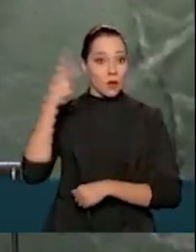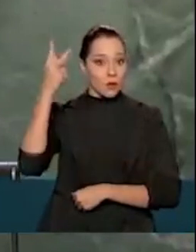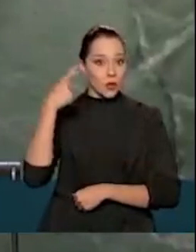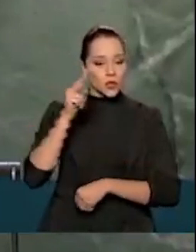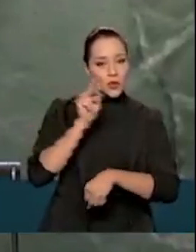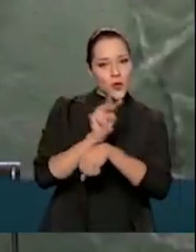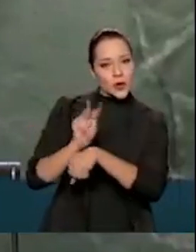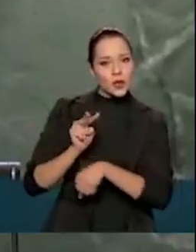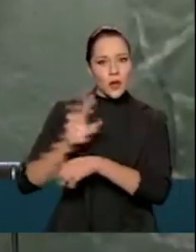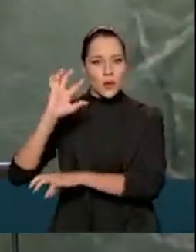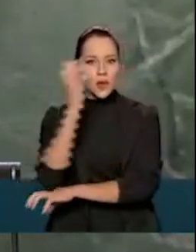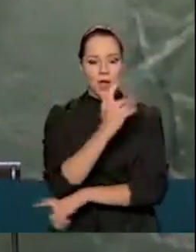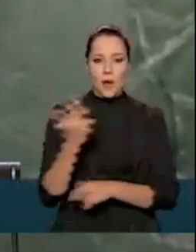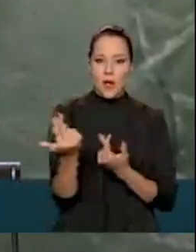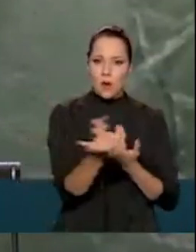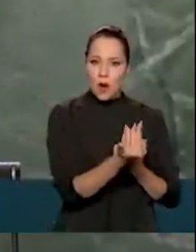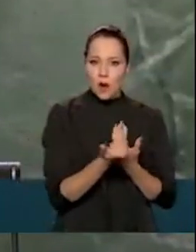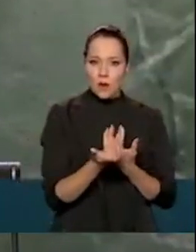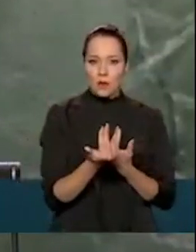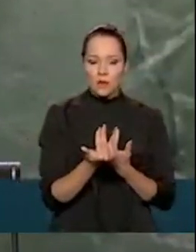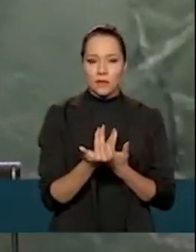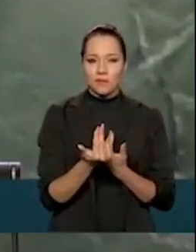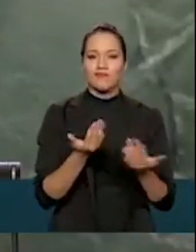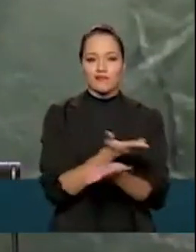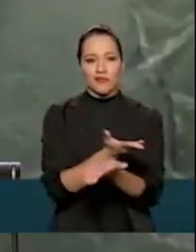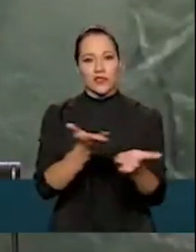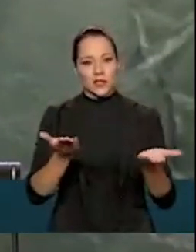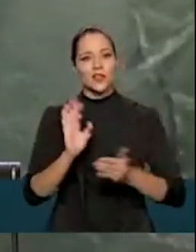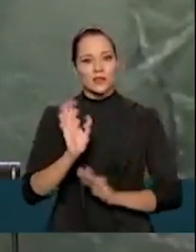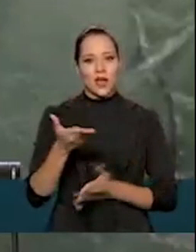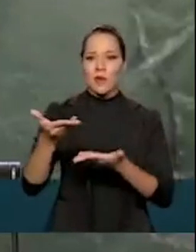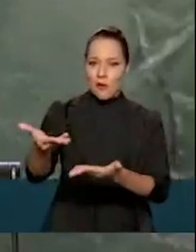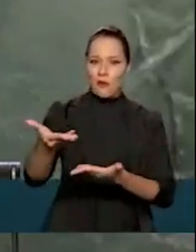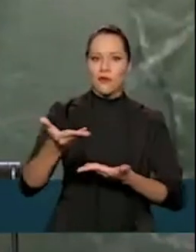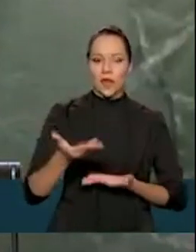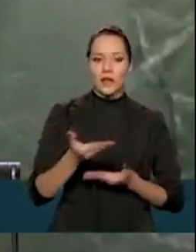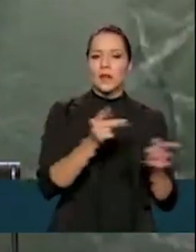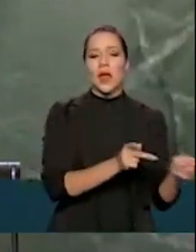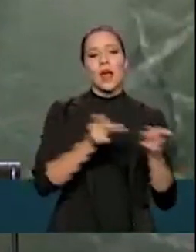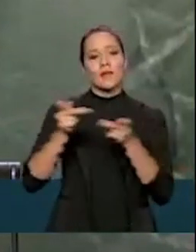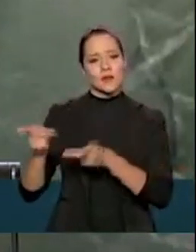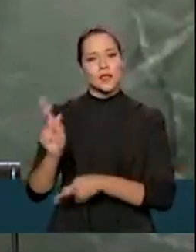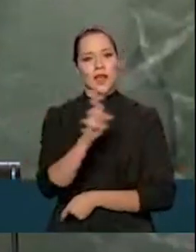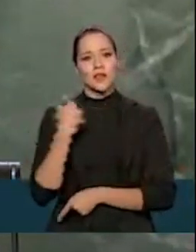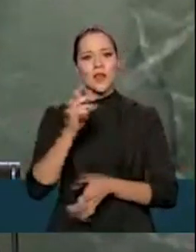preservação ambiental como a nossa e os senhores estão convidados a visitar a nossa Amazônia